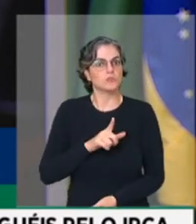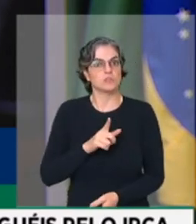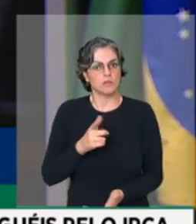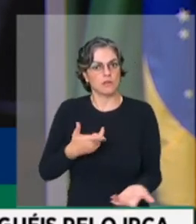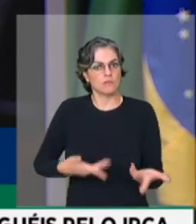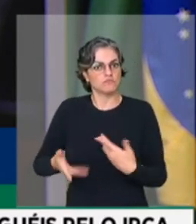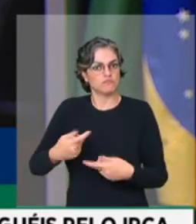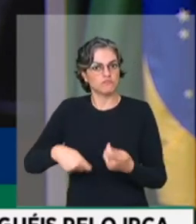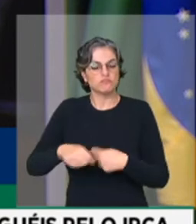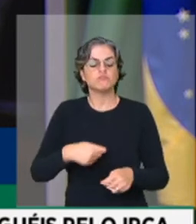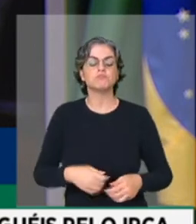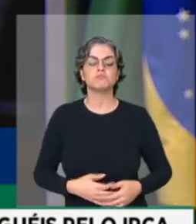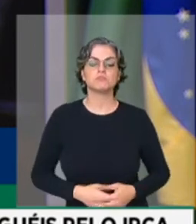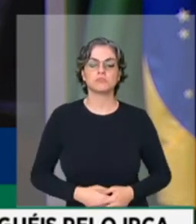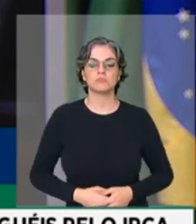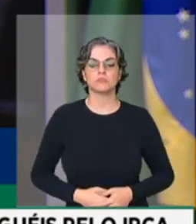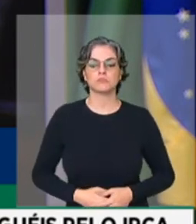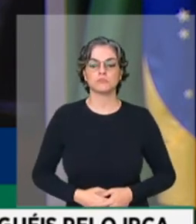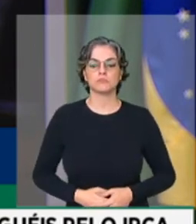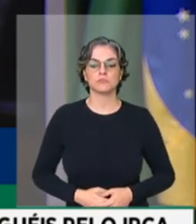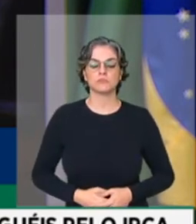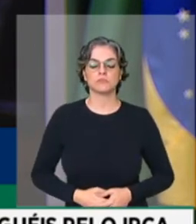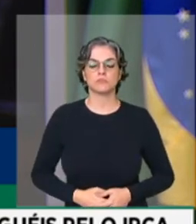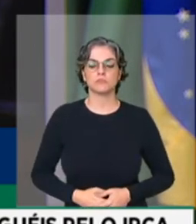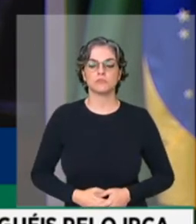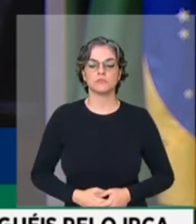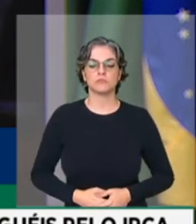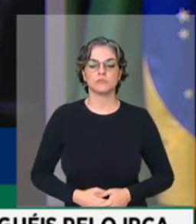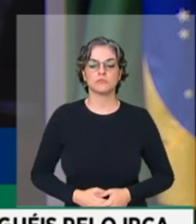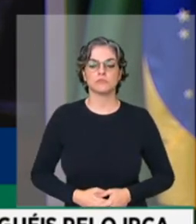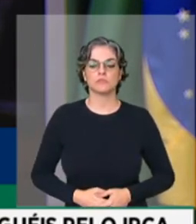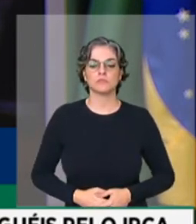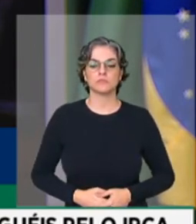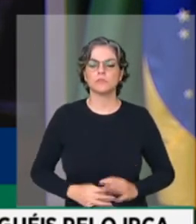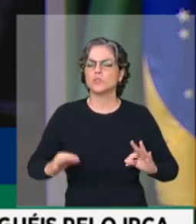INVESTIMENTO. SERIA FEITO O MELHORAMENTO DE TODA A MALHA VIÁRIA DO ACESSO, ENTÃO...